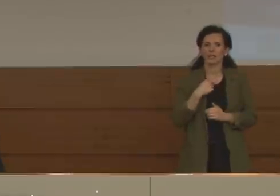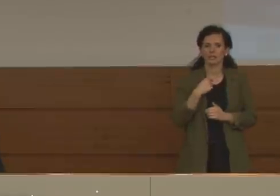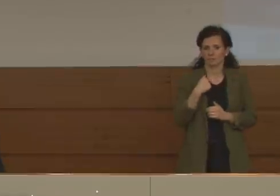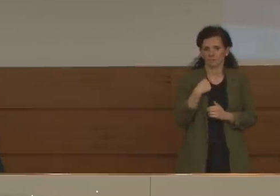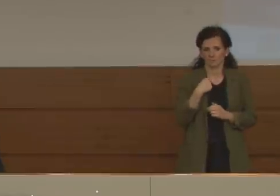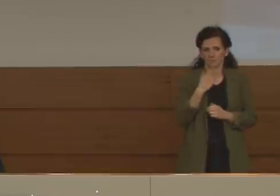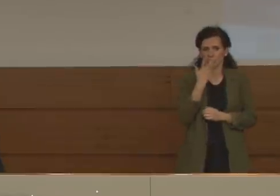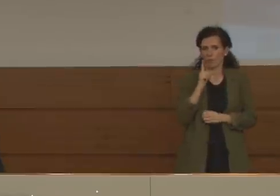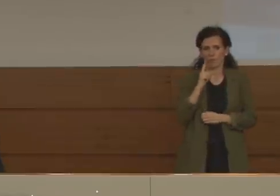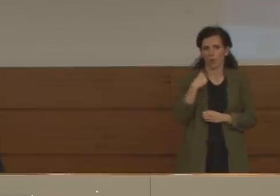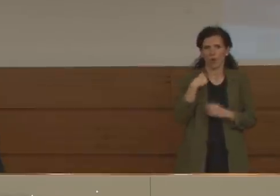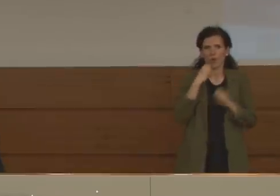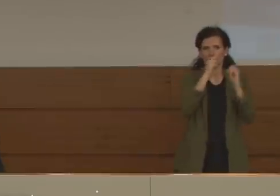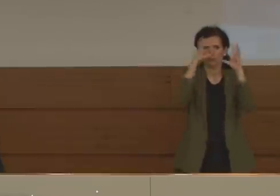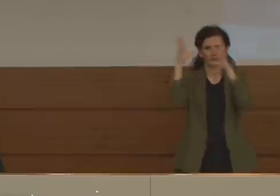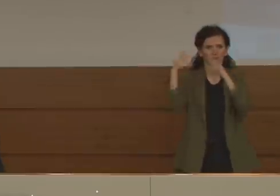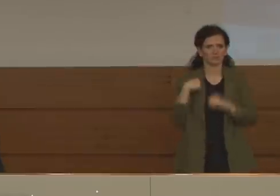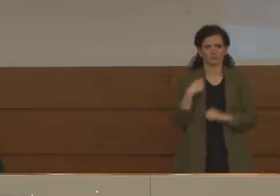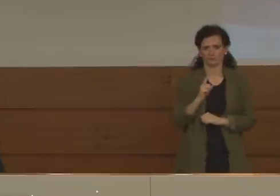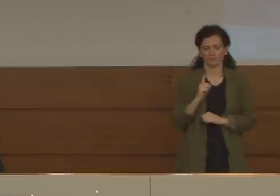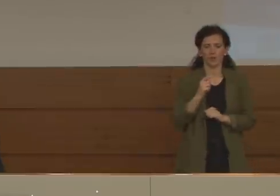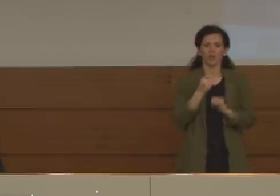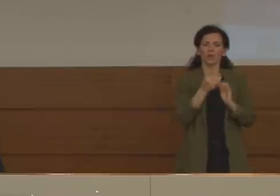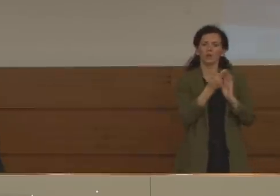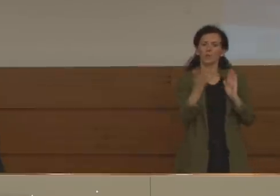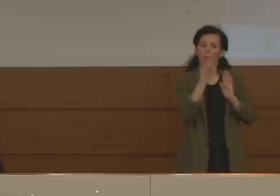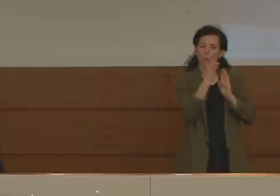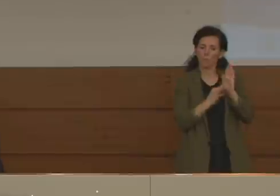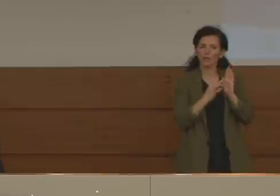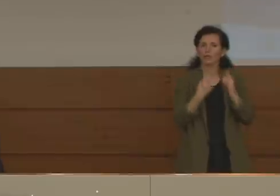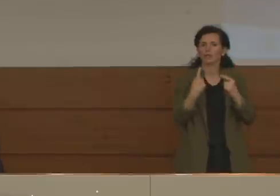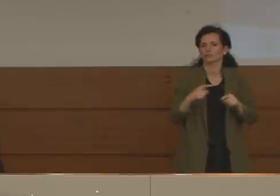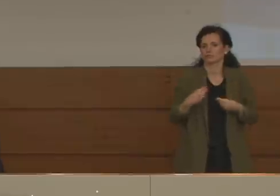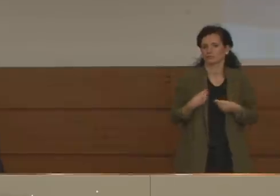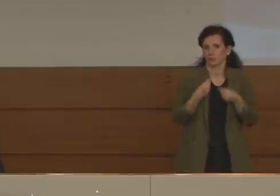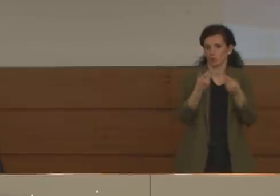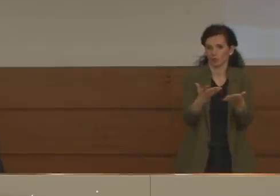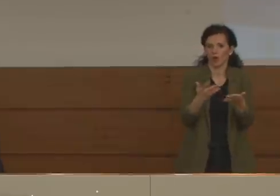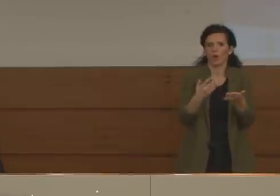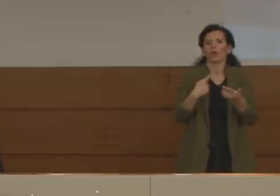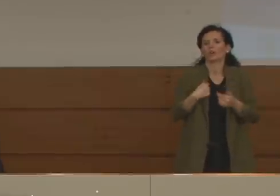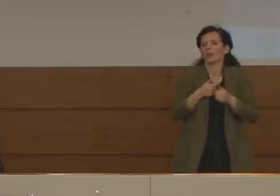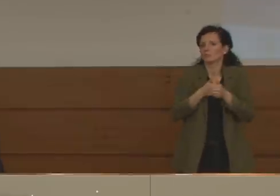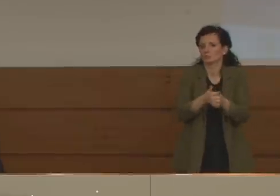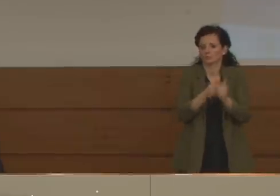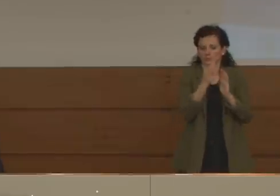Noi abbiamo i dati che sono quelli che noi diamo, quindi mi attengo ai dati che diamo.